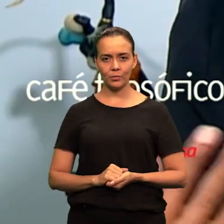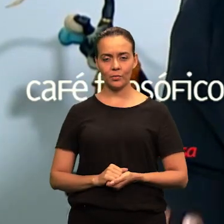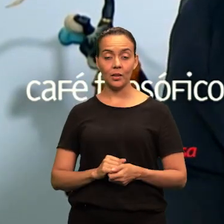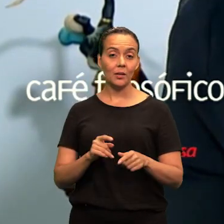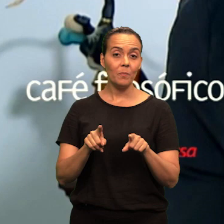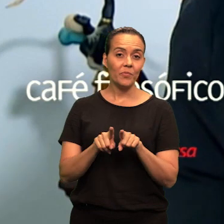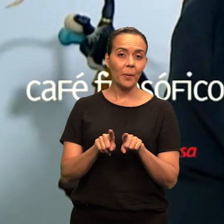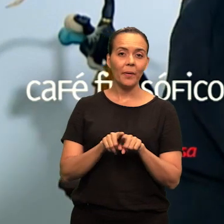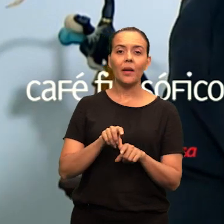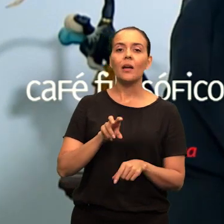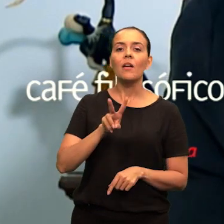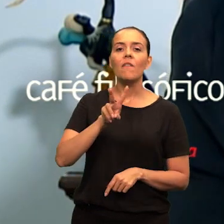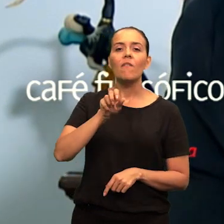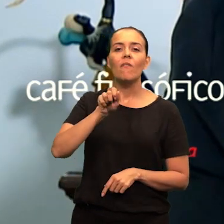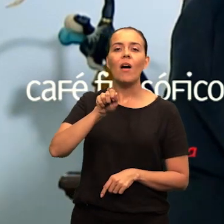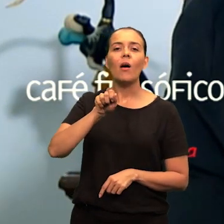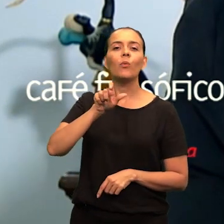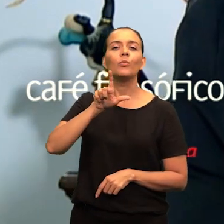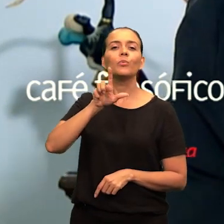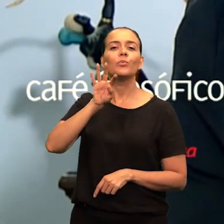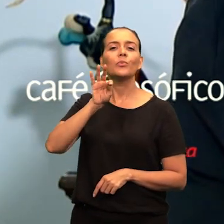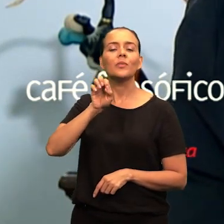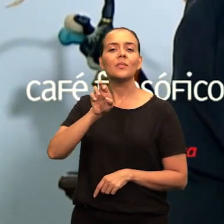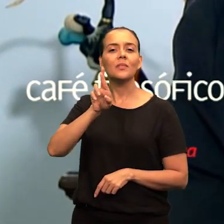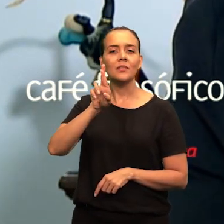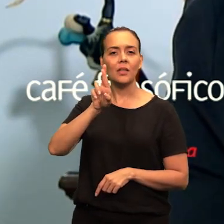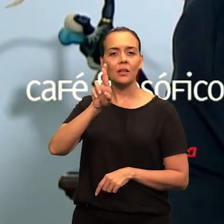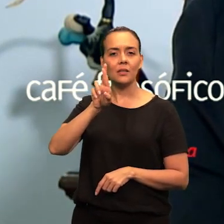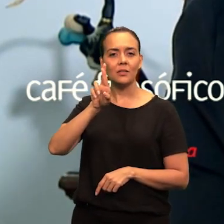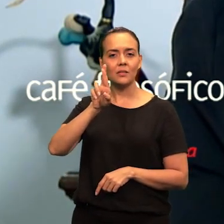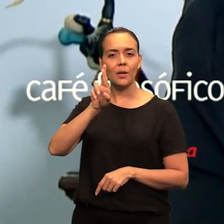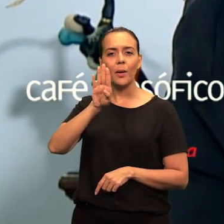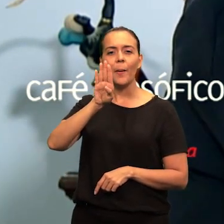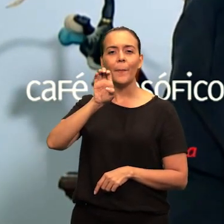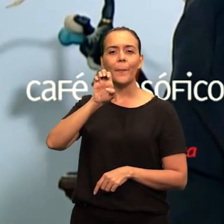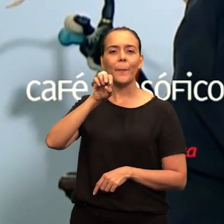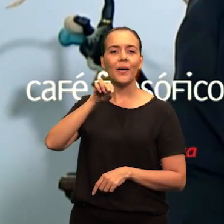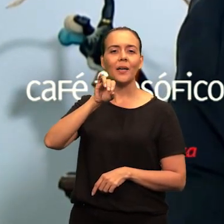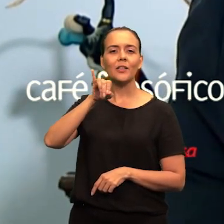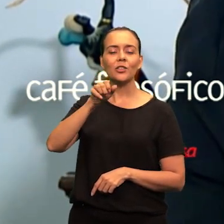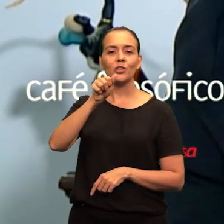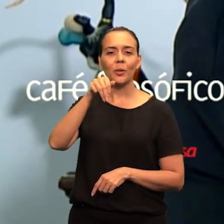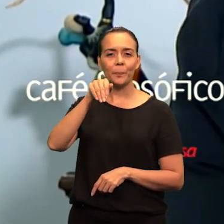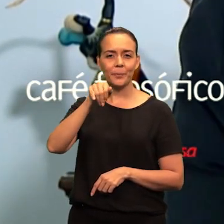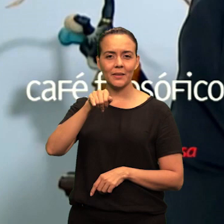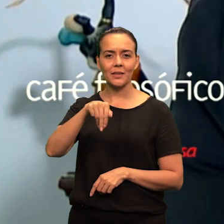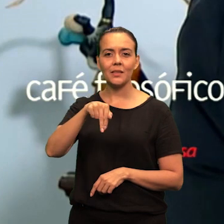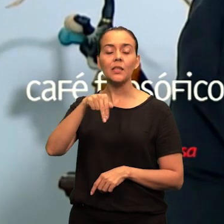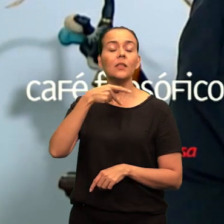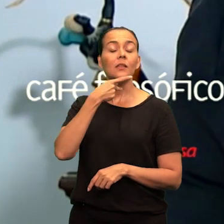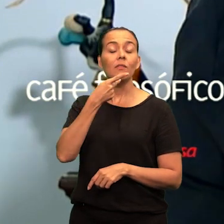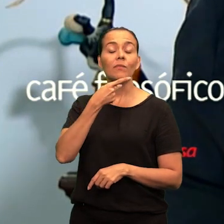ou como dizia Walter Benjamin, em "Teses Sobre o Conceito de História", é necessário contar a história a contrapelo,